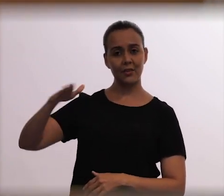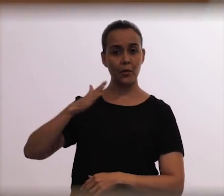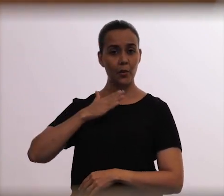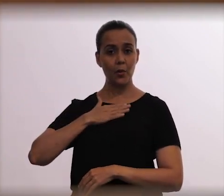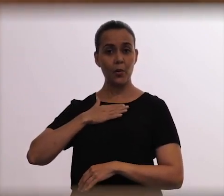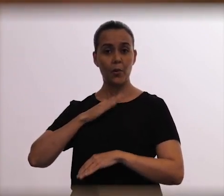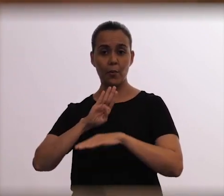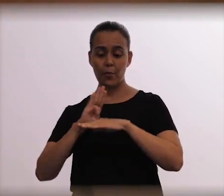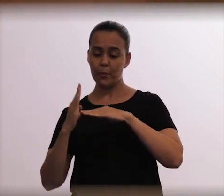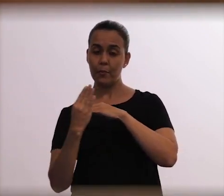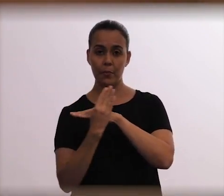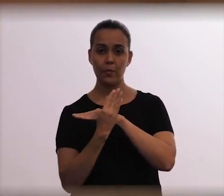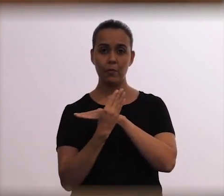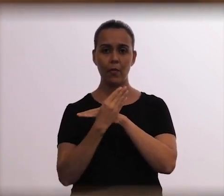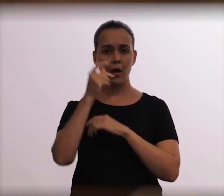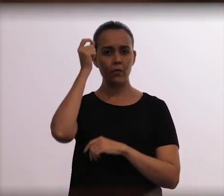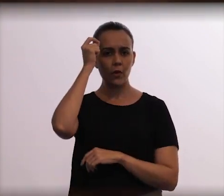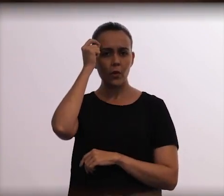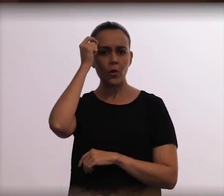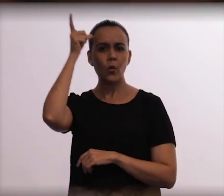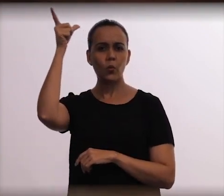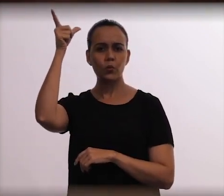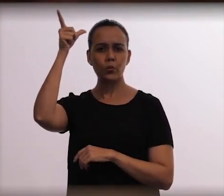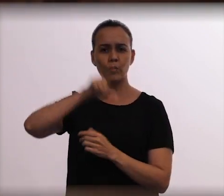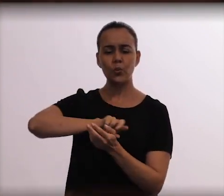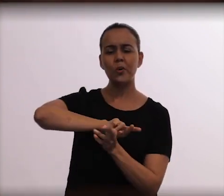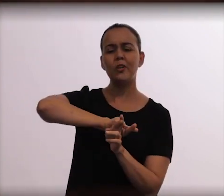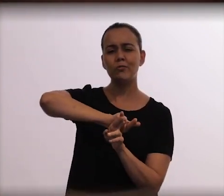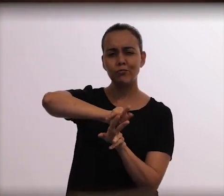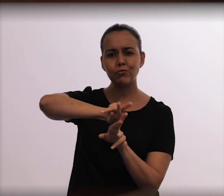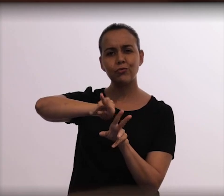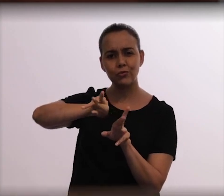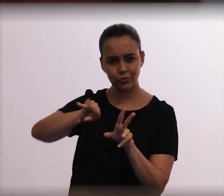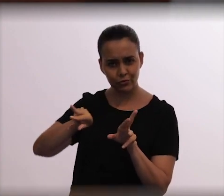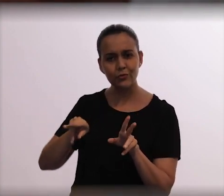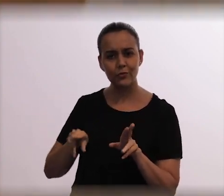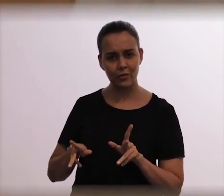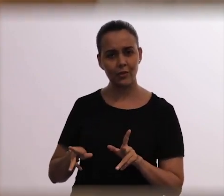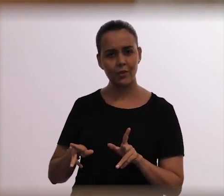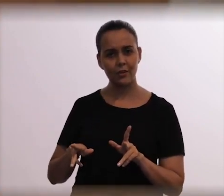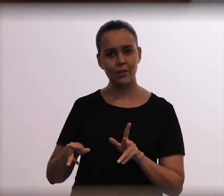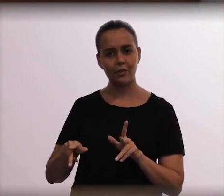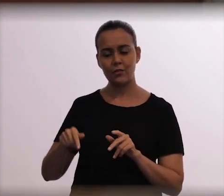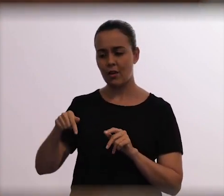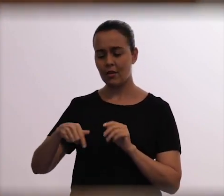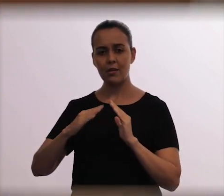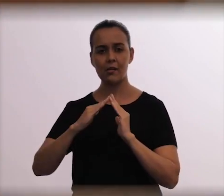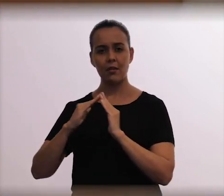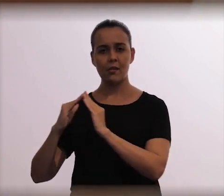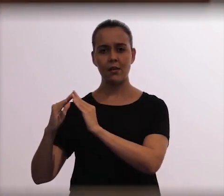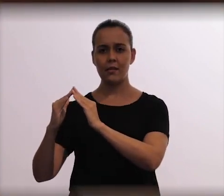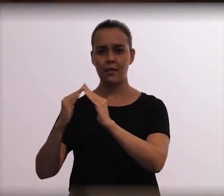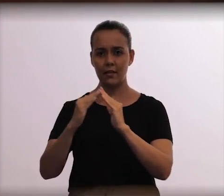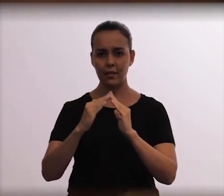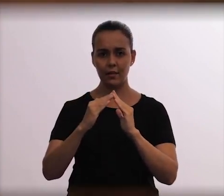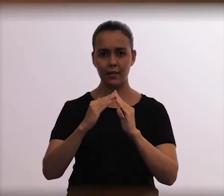culturalmente muito diverso, a periferia, ela é muito diversa, tem uma presença negra muito forte,